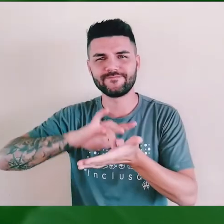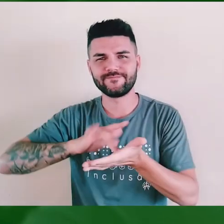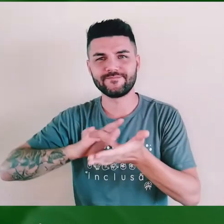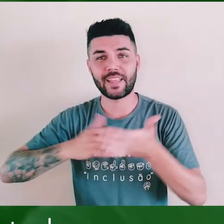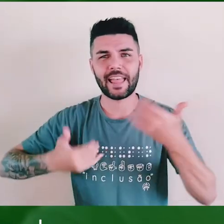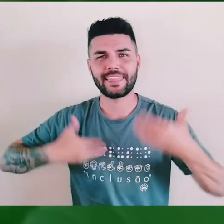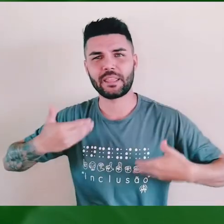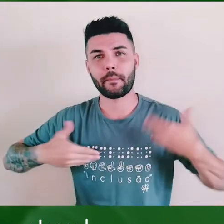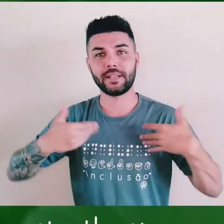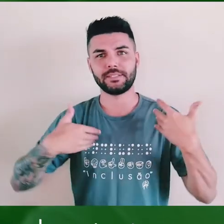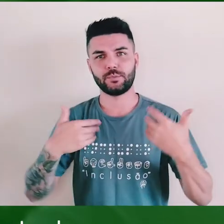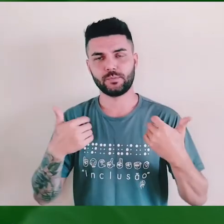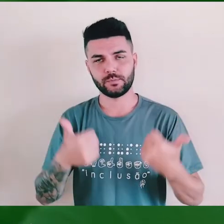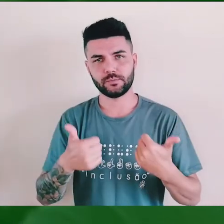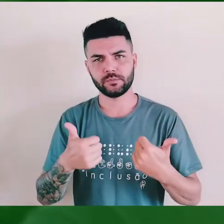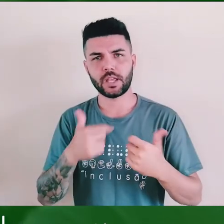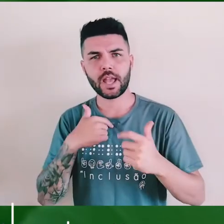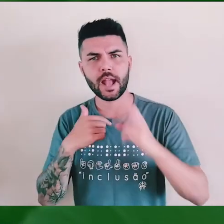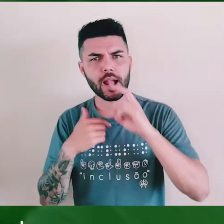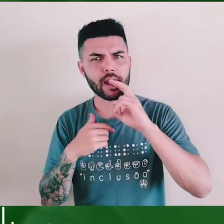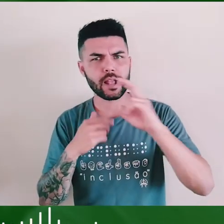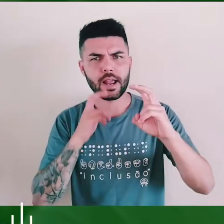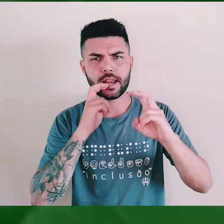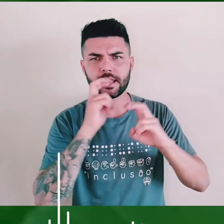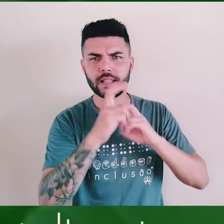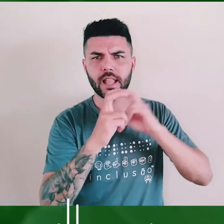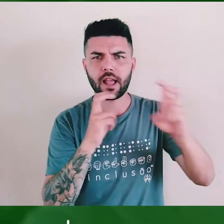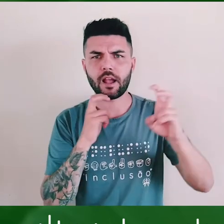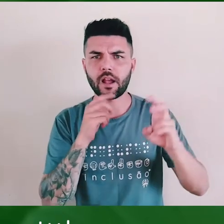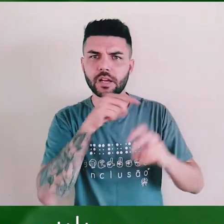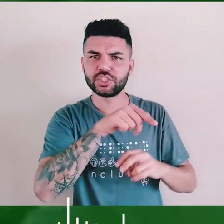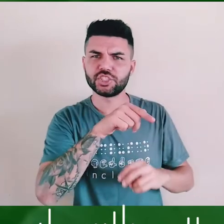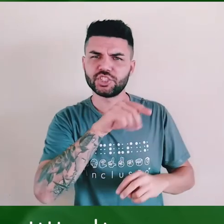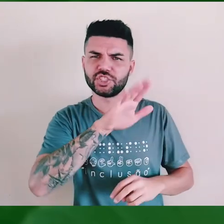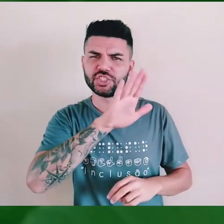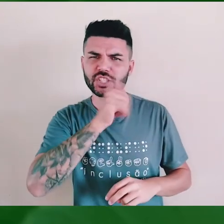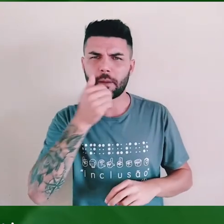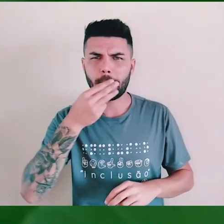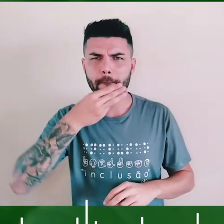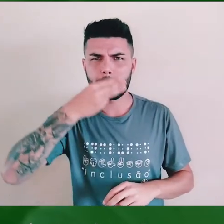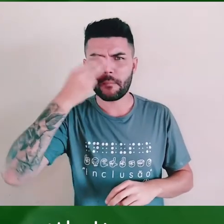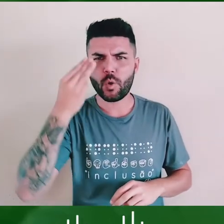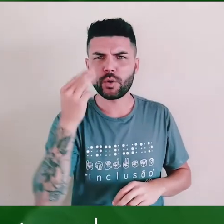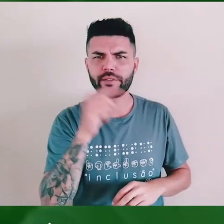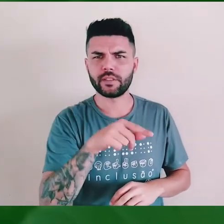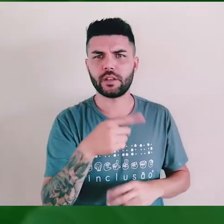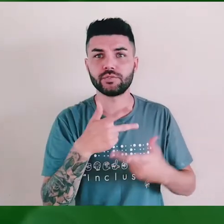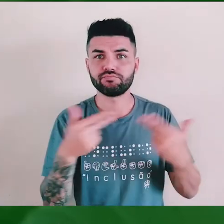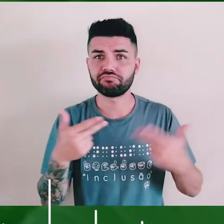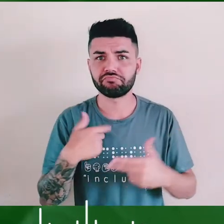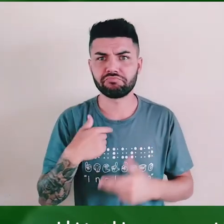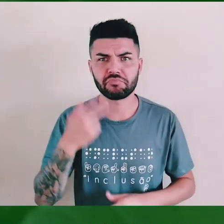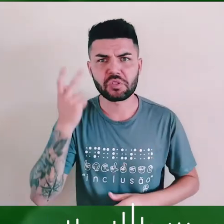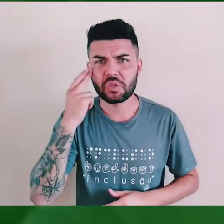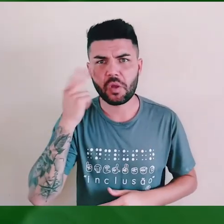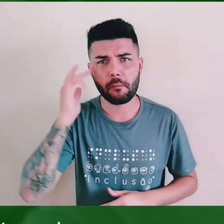chamando a mulher de puta e isso era normal. As pessoas não falavam nada. Passava uma